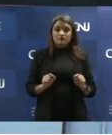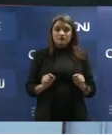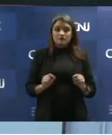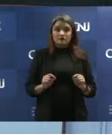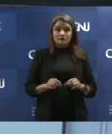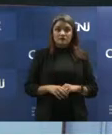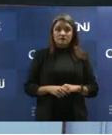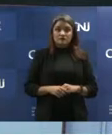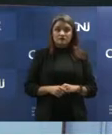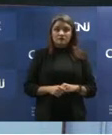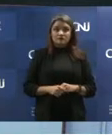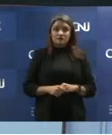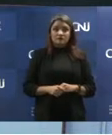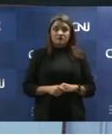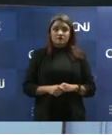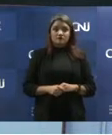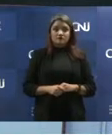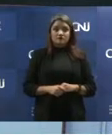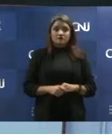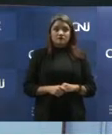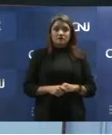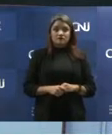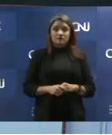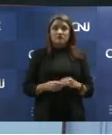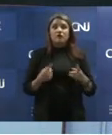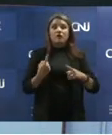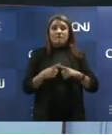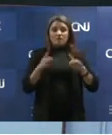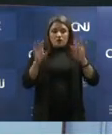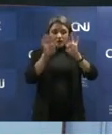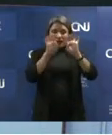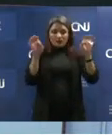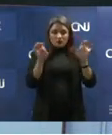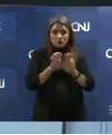da estrutura do Poder Judiciário, se possa avançar nesse aspecto.